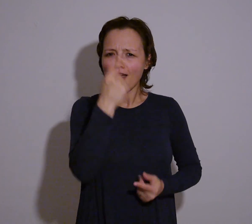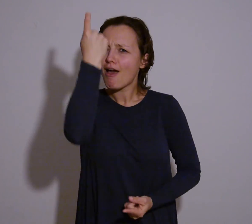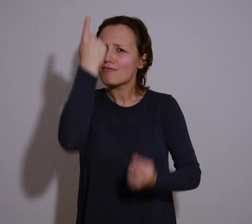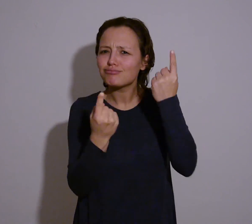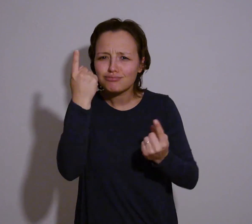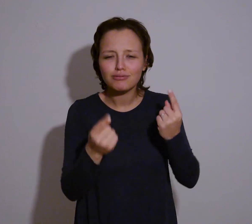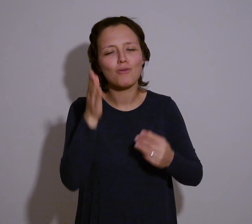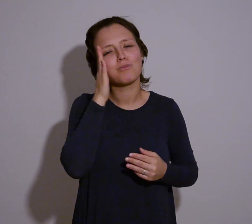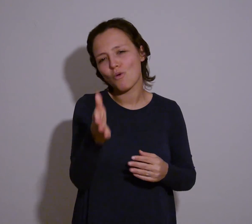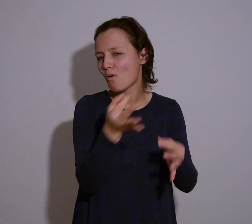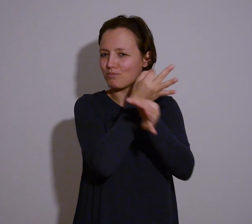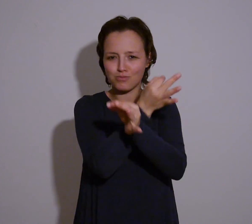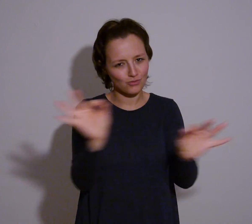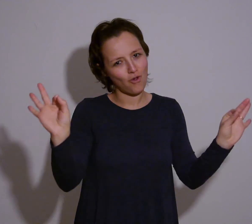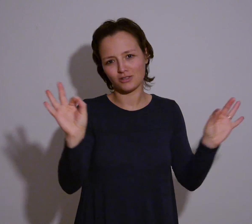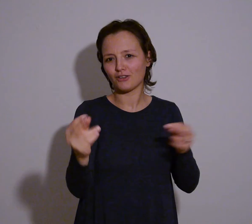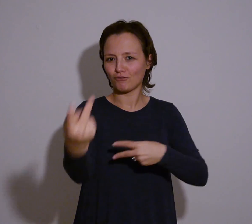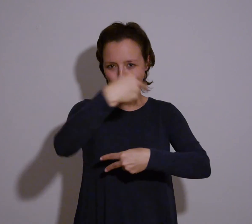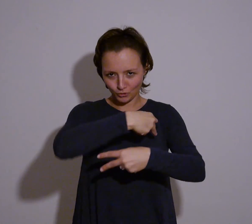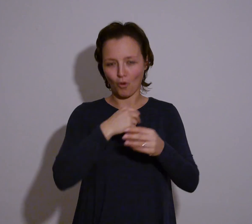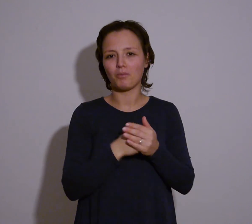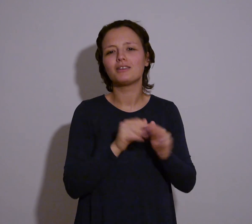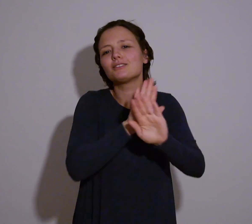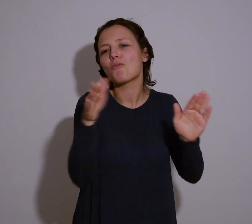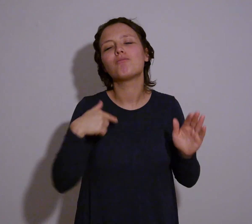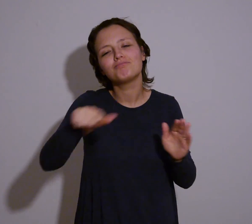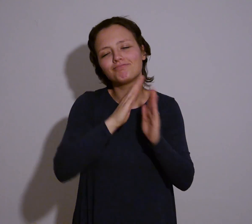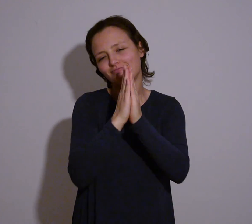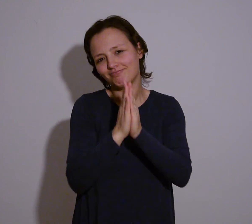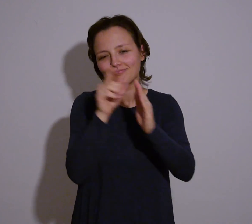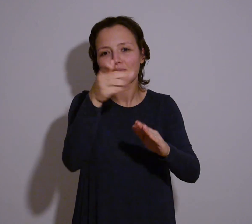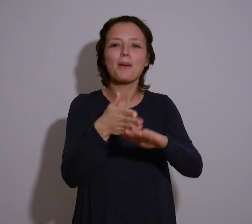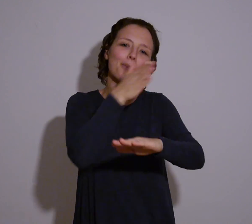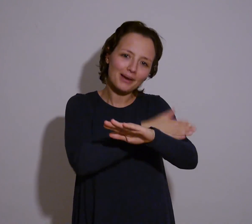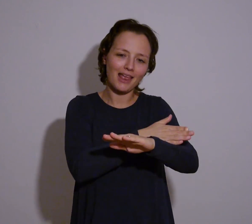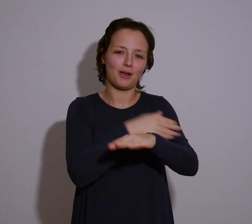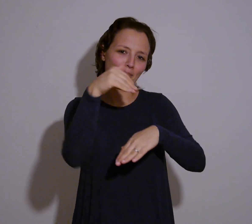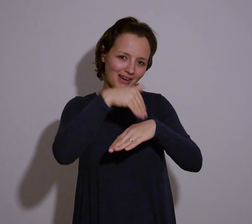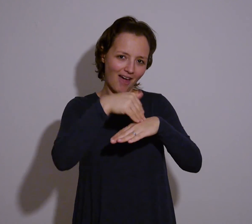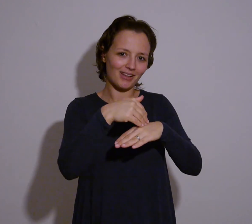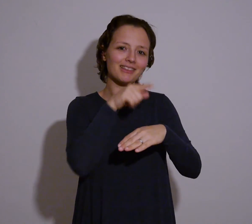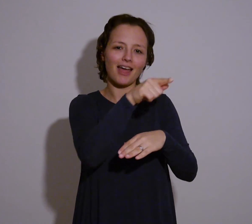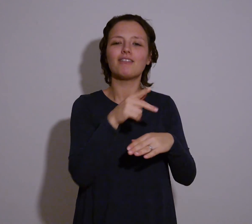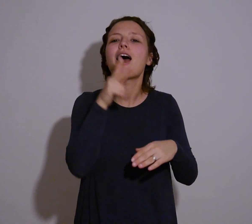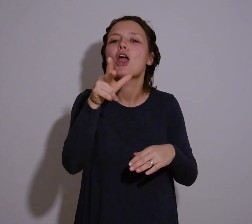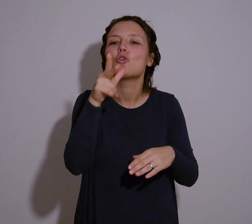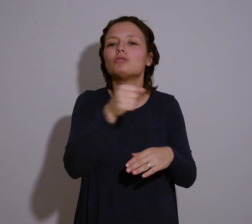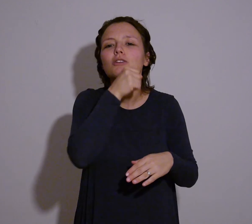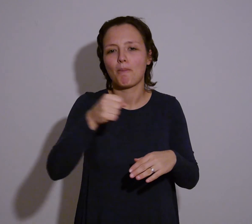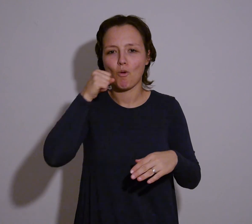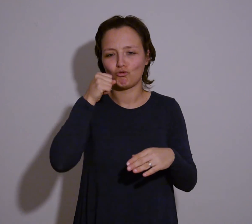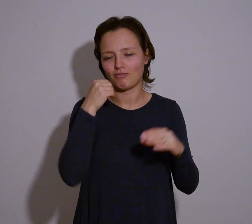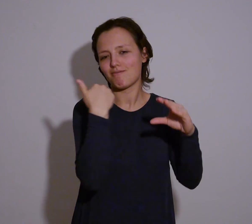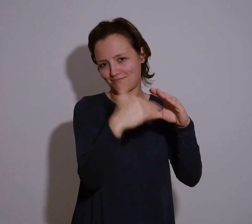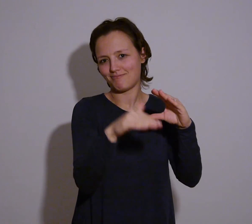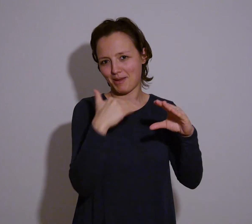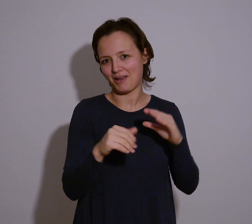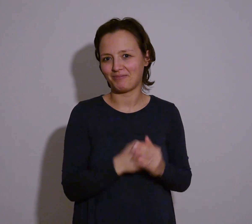Ta dogodek ima prost vstop, le želimo si, da svojo udeležbo sporočite na e-mail.